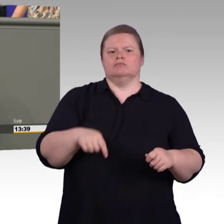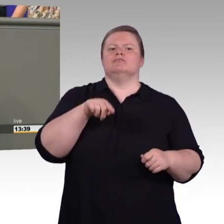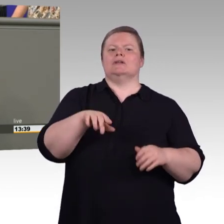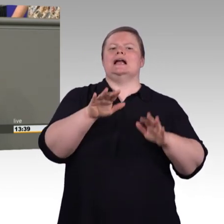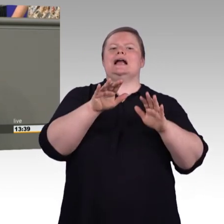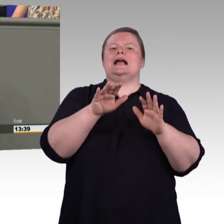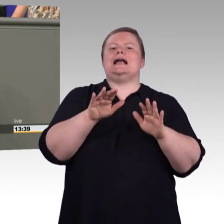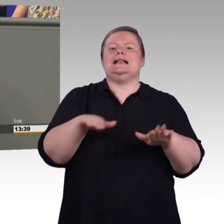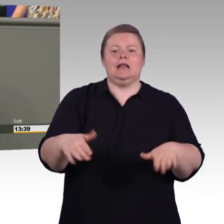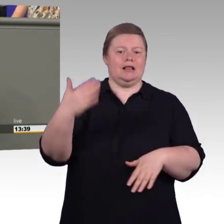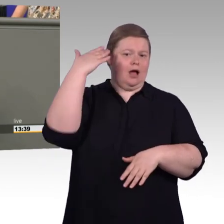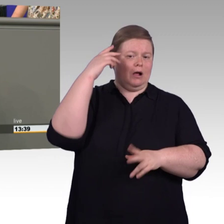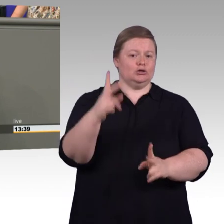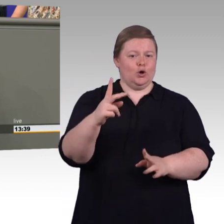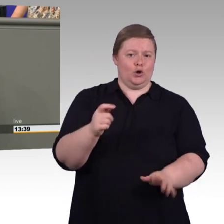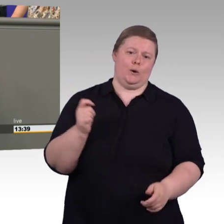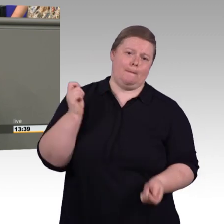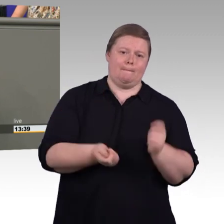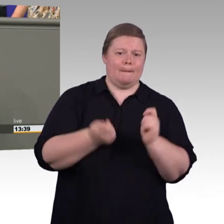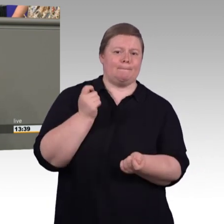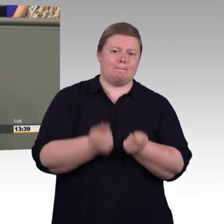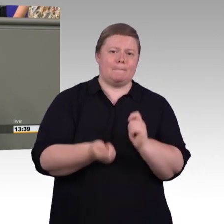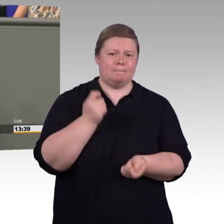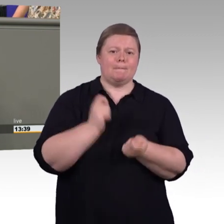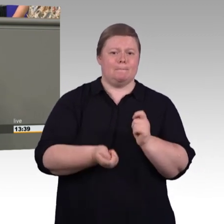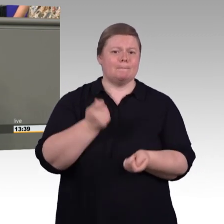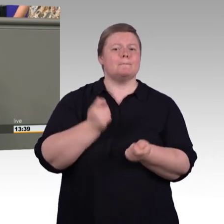Das zeigt, dass wir einen langen Weg bereits hinter uns haben und dass durch Rechtsprechung